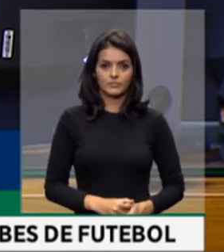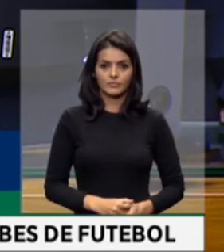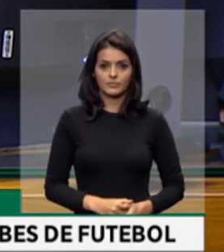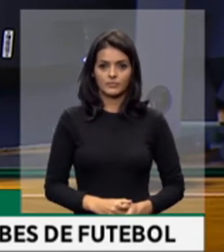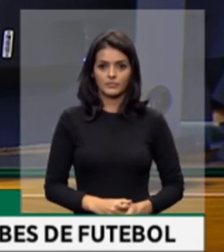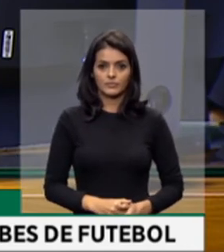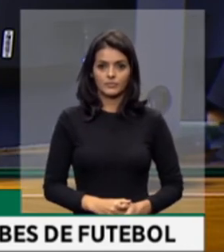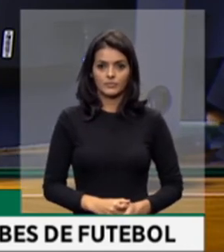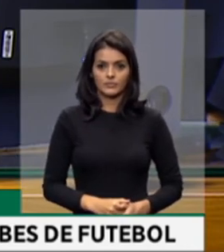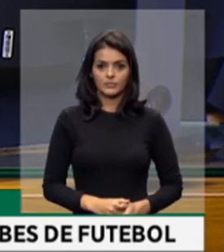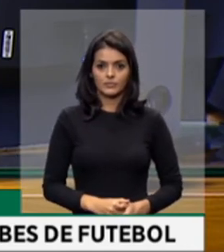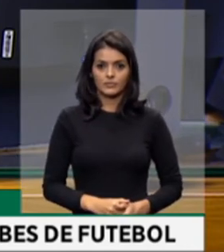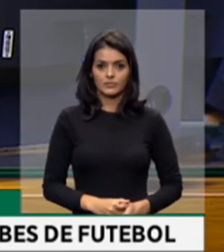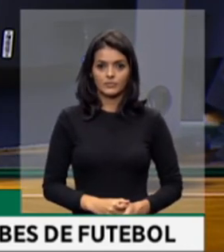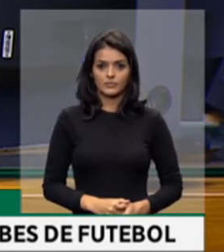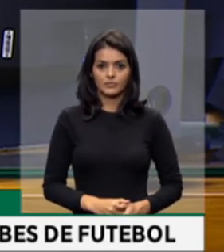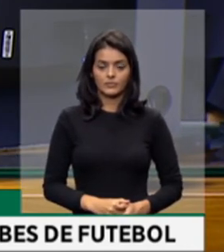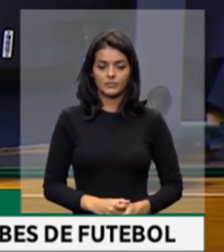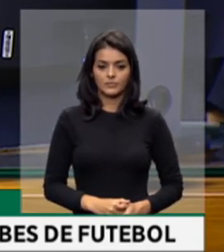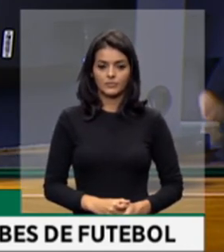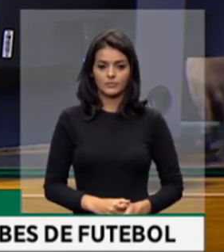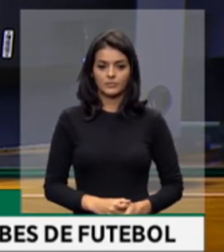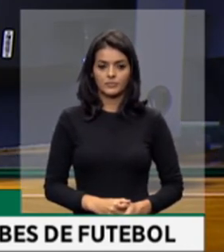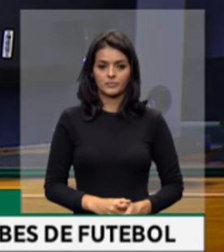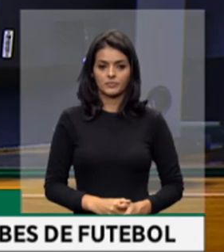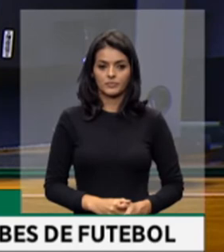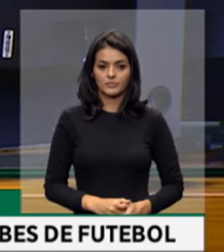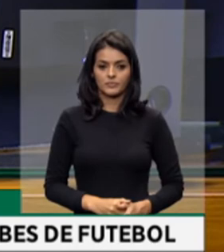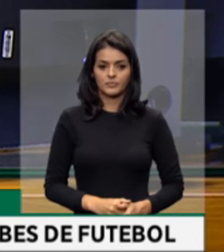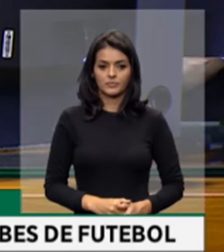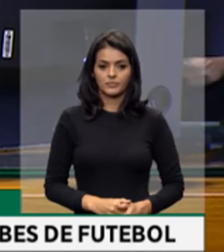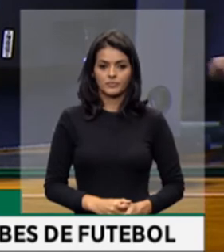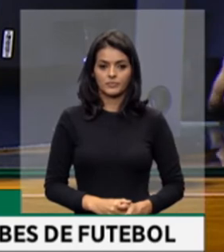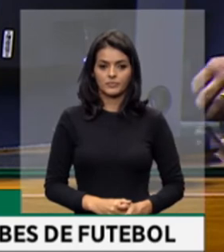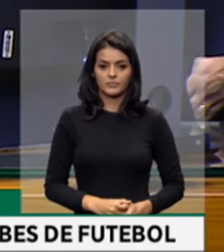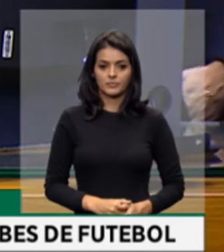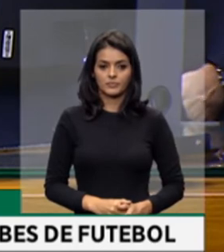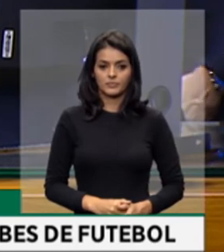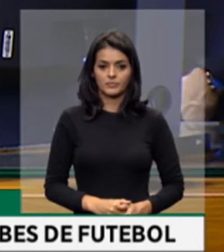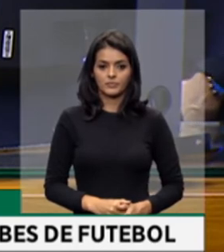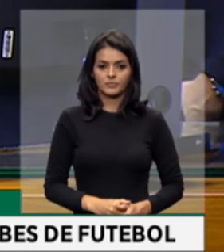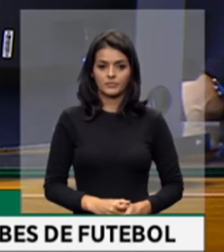VOTA O PODEMOS? -- [DEPUTADO]: PODEMOS VOTA NÃO, SENHOR PRESIDENTE. -- [PRESIDENTE]: OBRIGADO DEPUTADO. COMO VOTA O